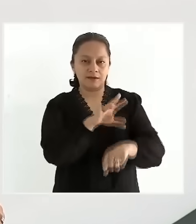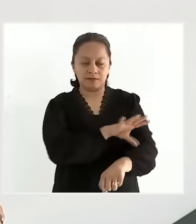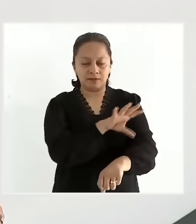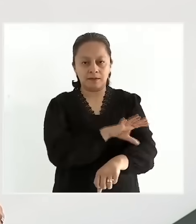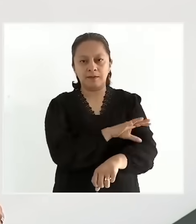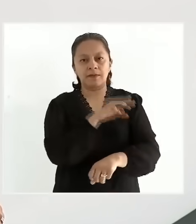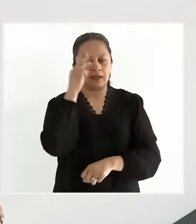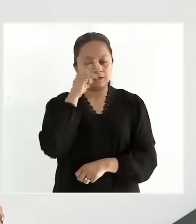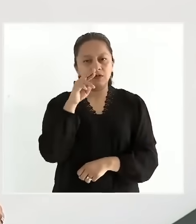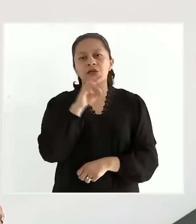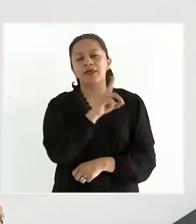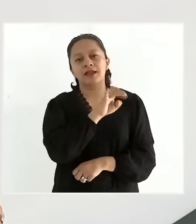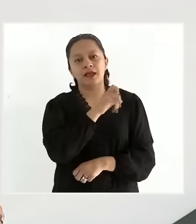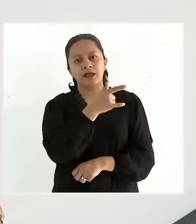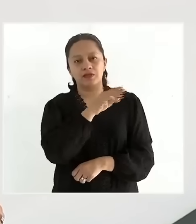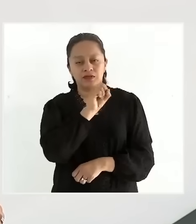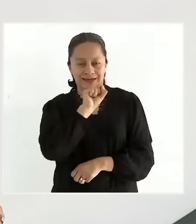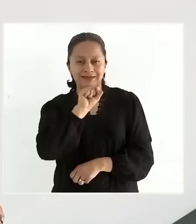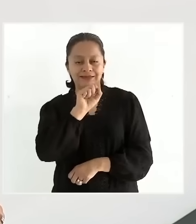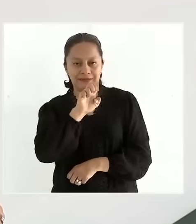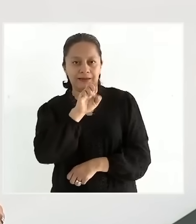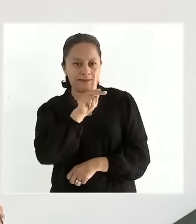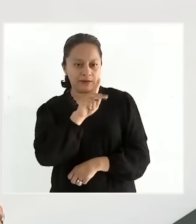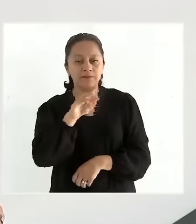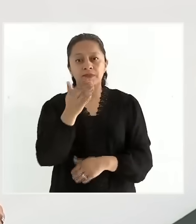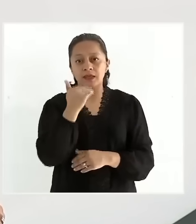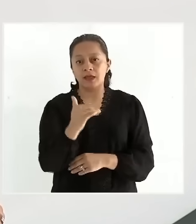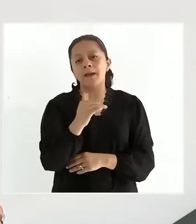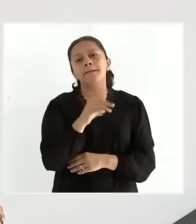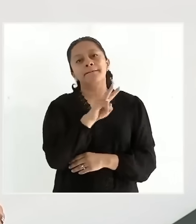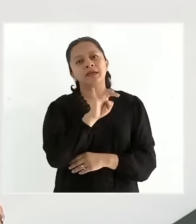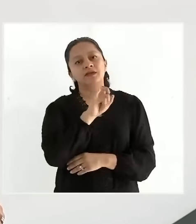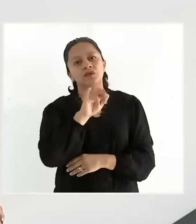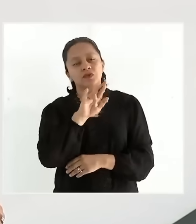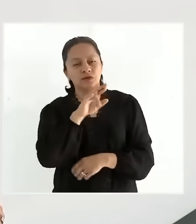Mario Delgado Carrillo, secretario de educación. Dr. Víctor Rodríguez Padilla, director general de